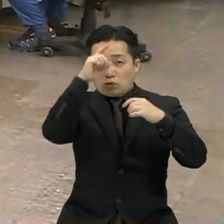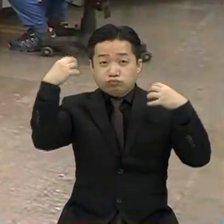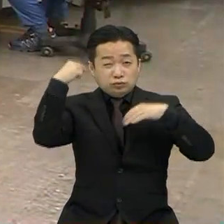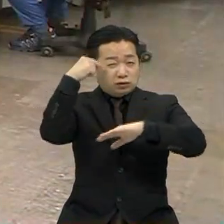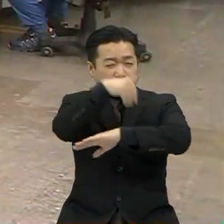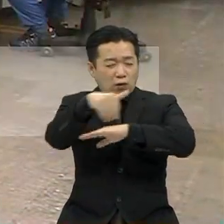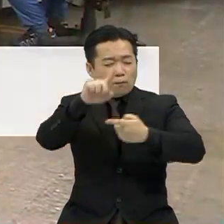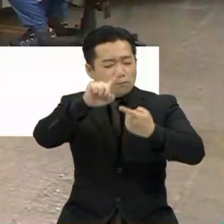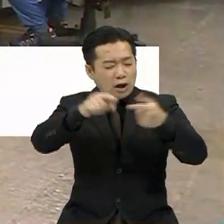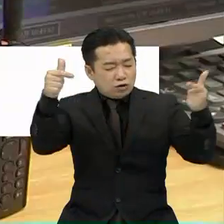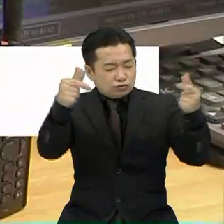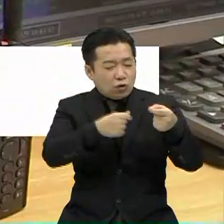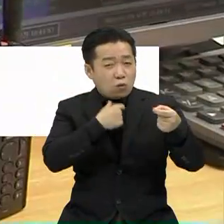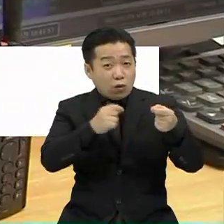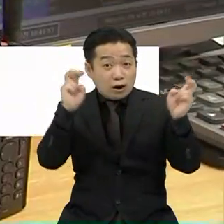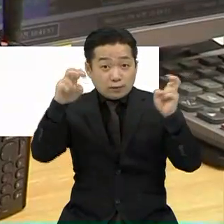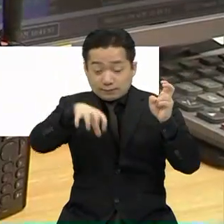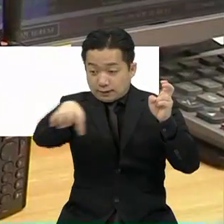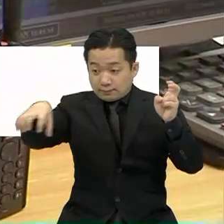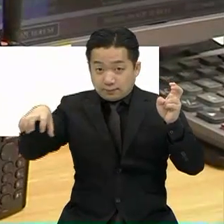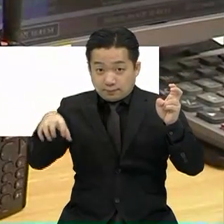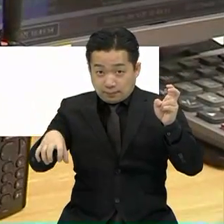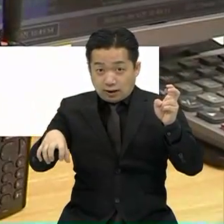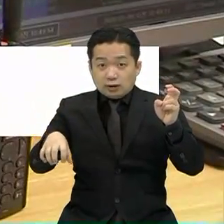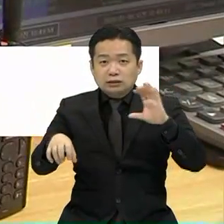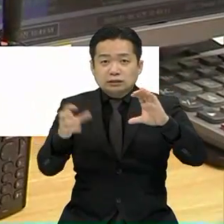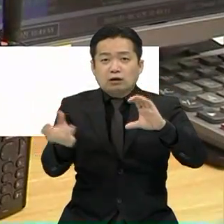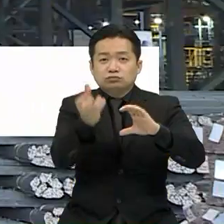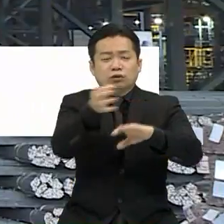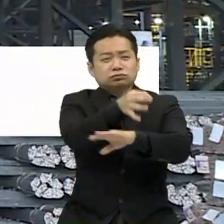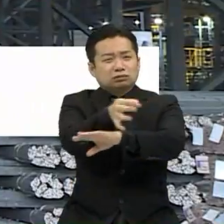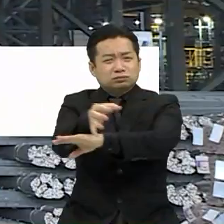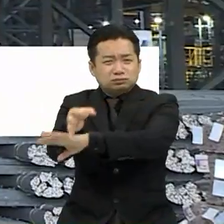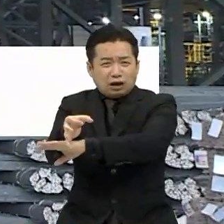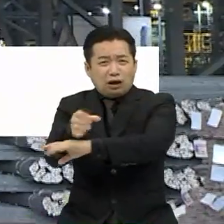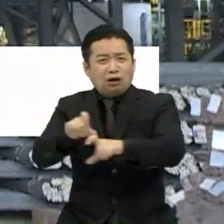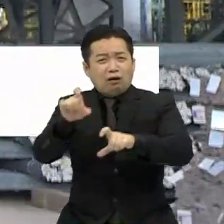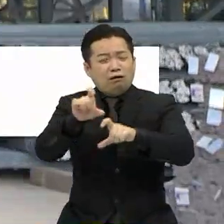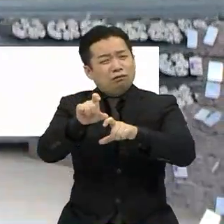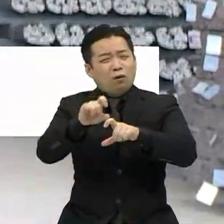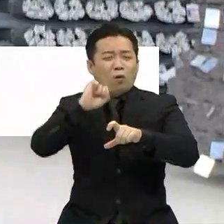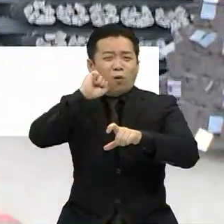탄소배출을 정부 계획대로 줄이려면 기업들의 탄소 배출권 구입 부담이 늘어 생산 감축까지 가능하다는 게 산업계의 주장입니다.